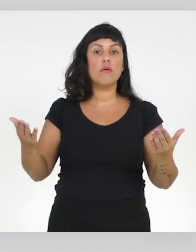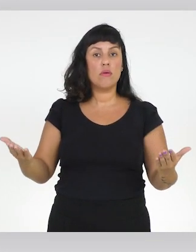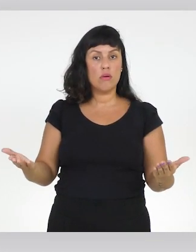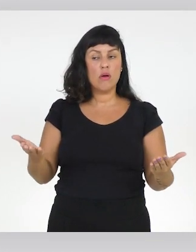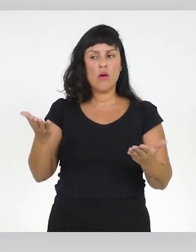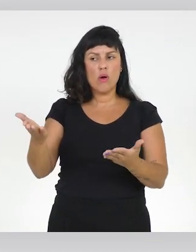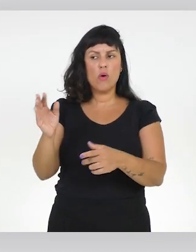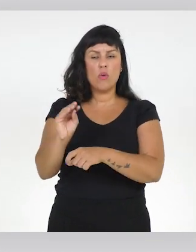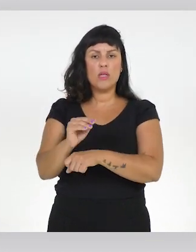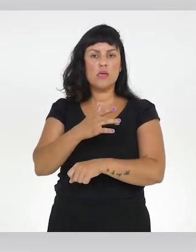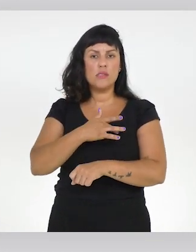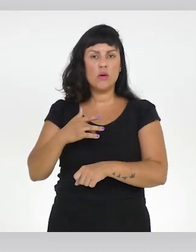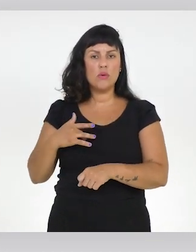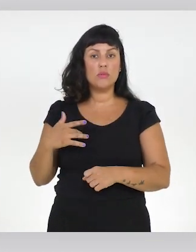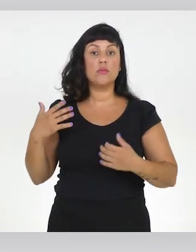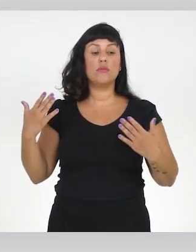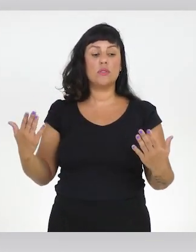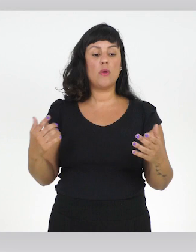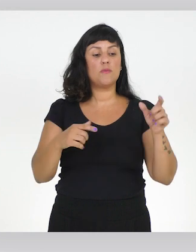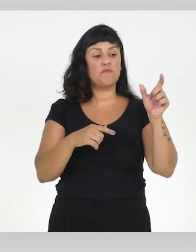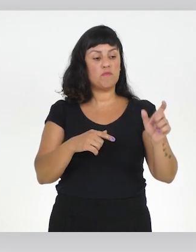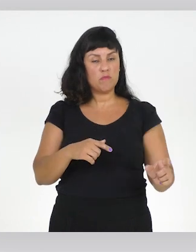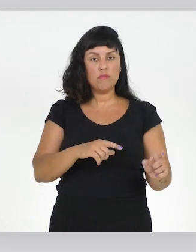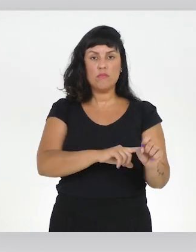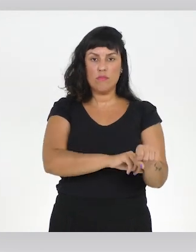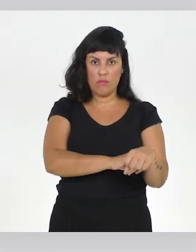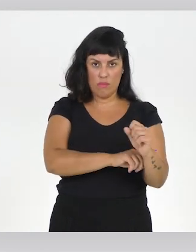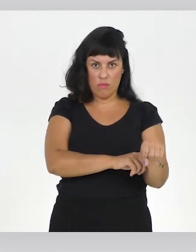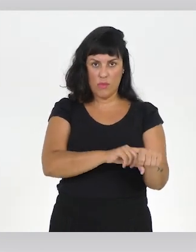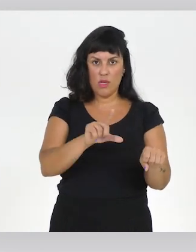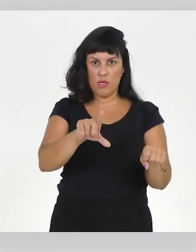Nós escolhemos primeiro o tratamento fazendo essa avaliação